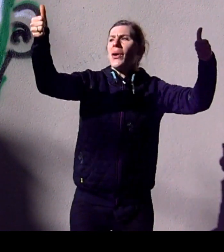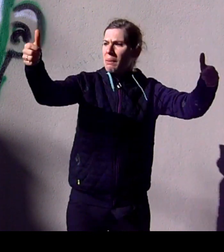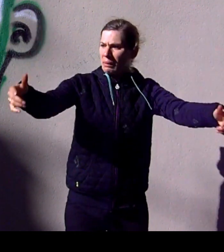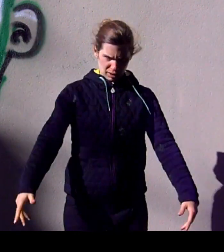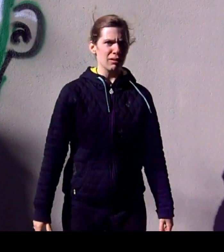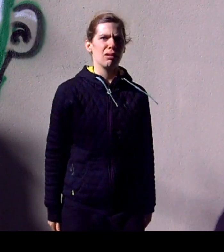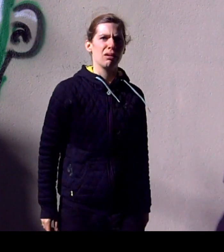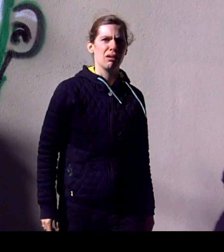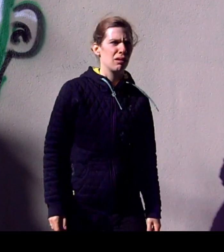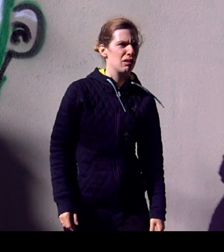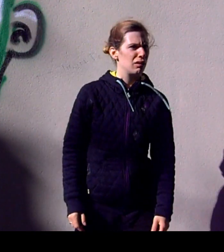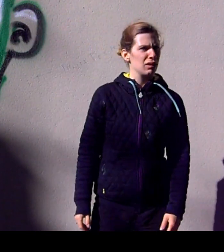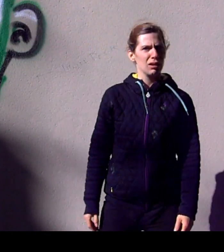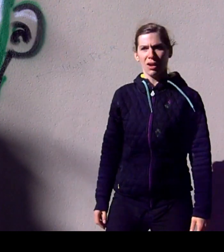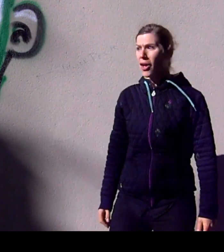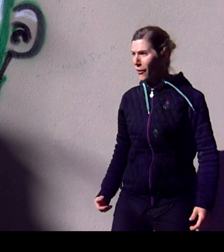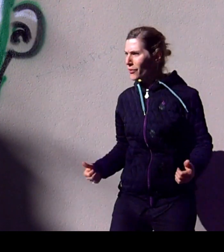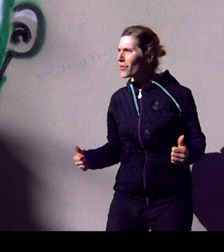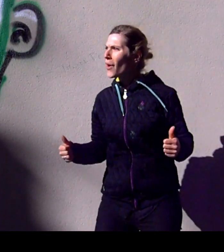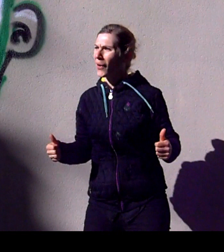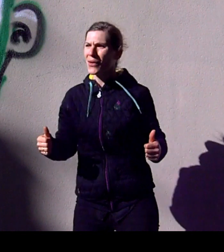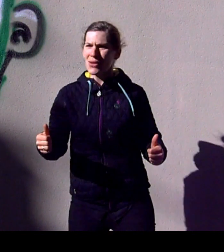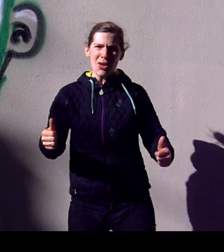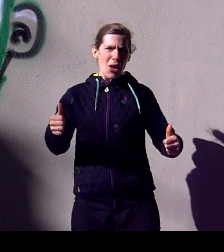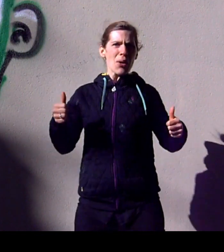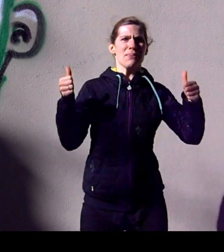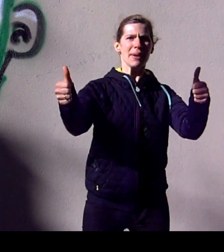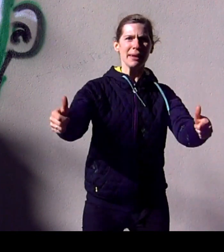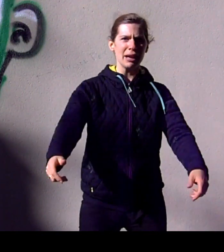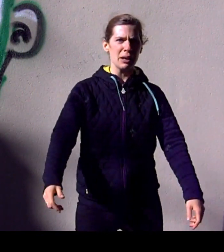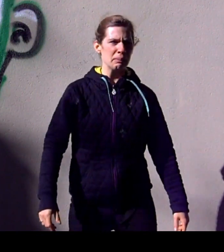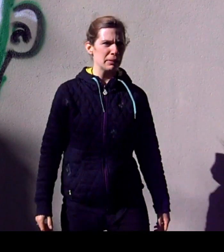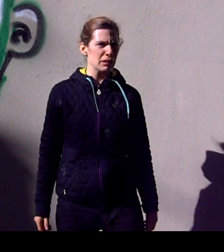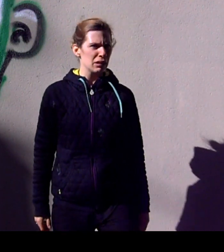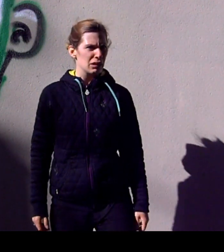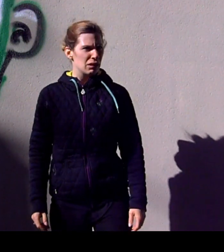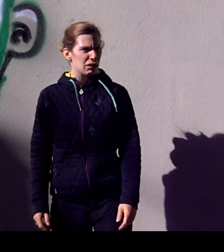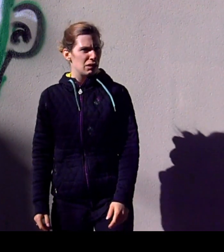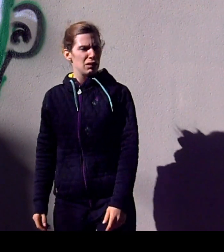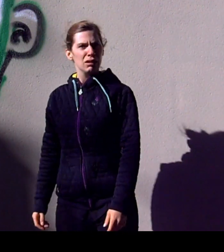Formidable